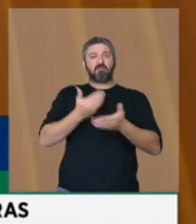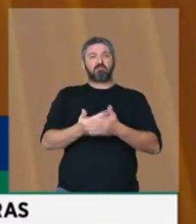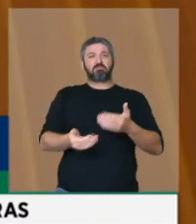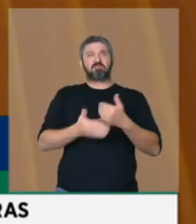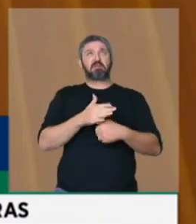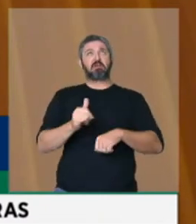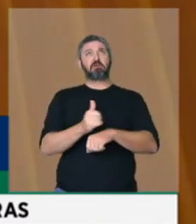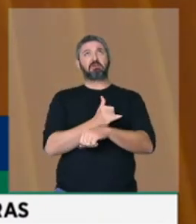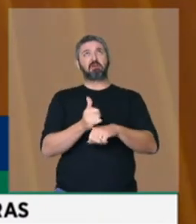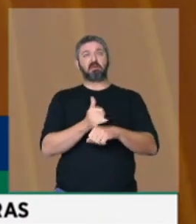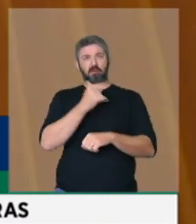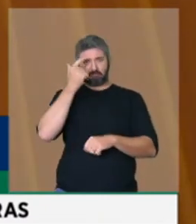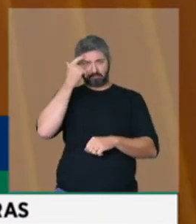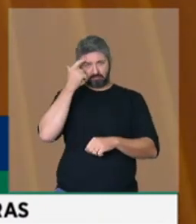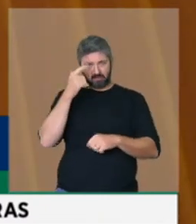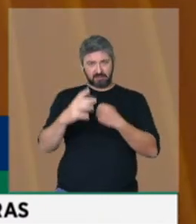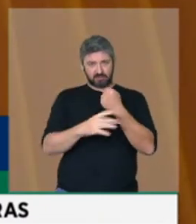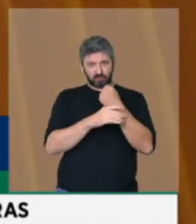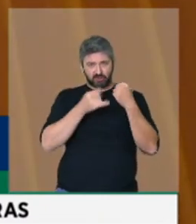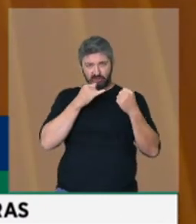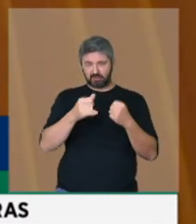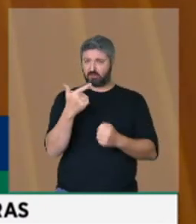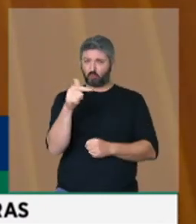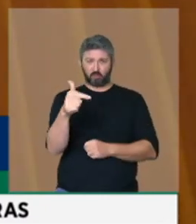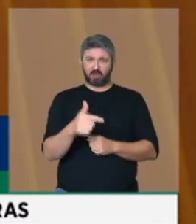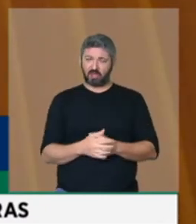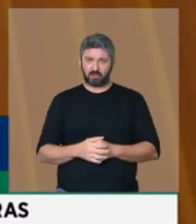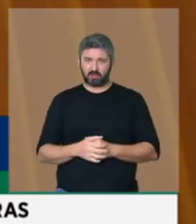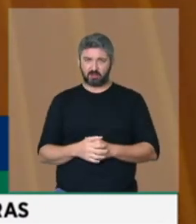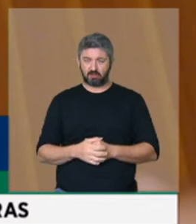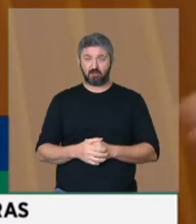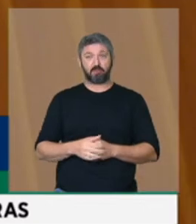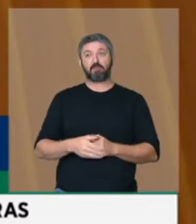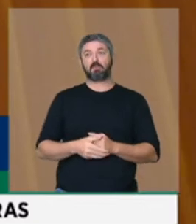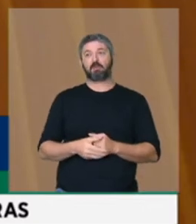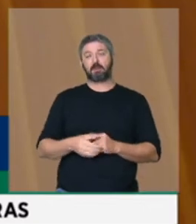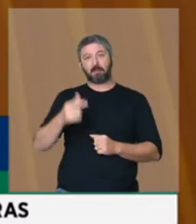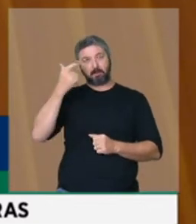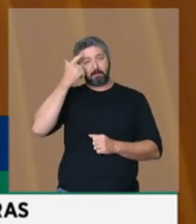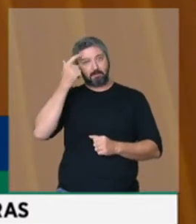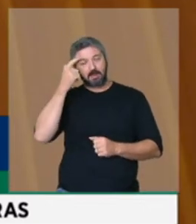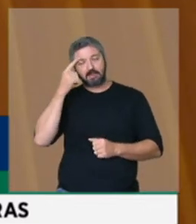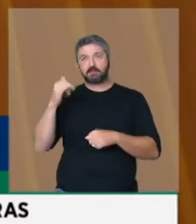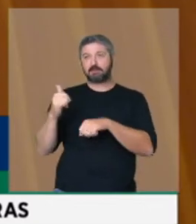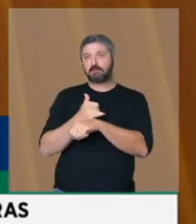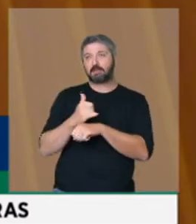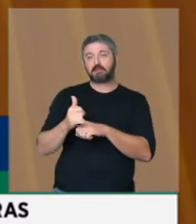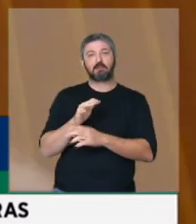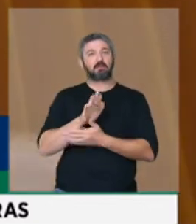TARIFAS CARÍSSIMAS , BAIXO INVESTIMENTO, MUITO APAGÃO E O SISTEMA ELÉTRICO DESORDENADO. ESSES INVESTIDORES... QUEREM